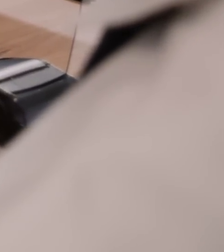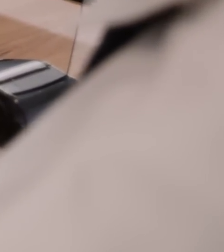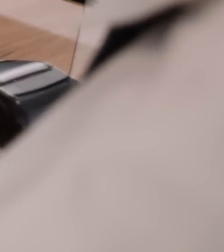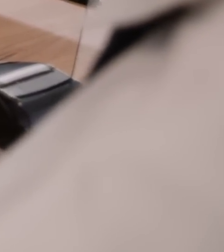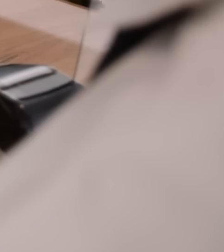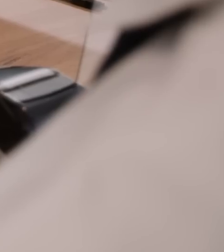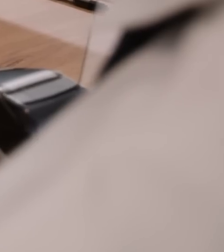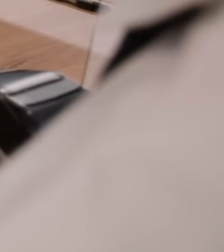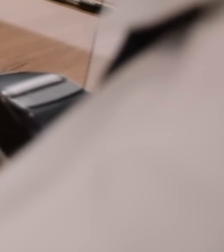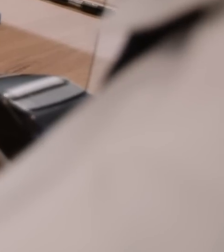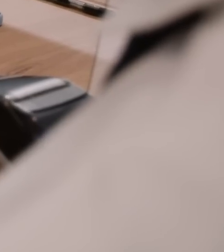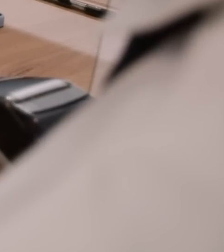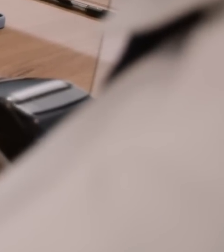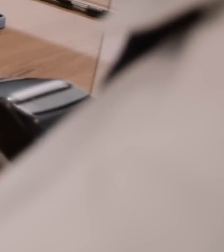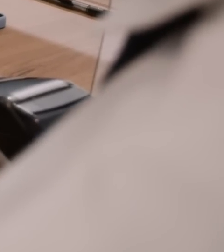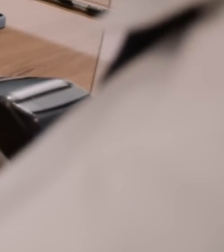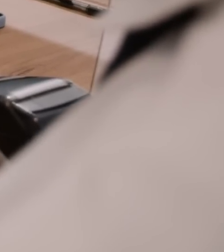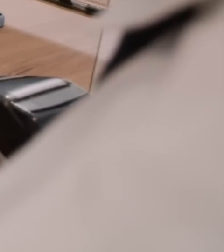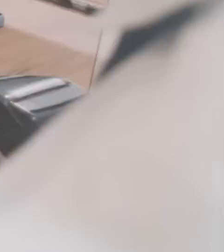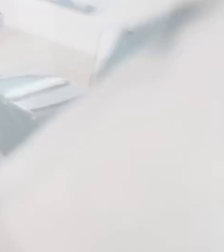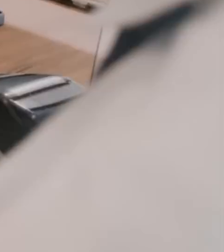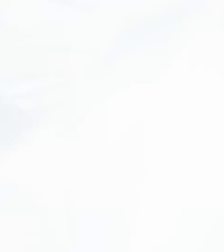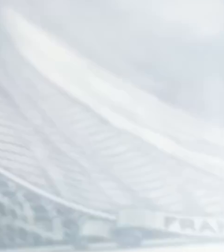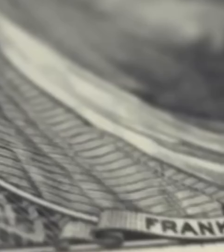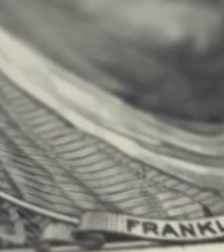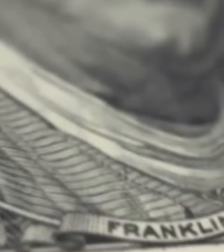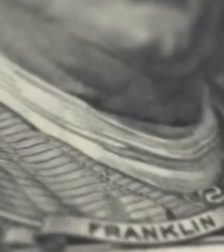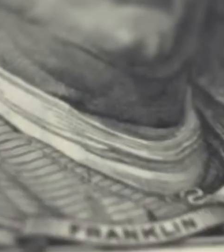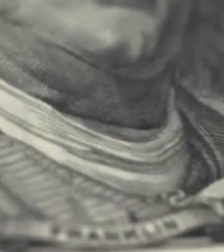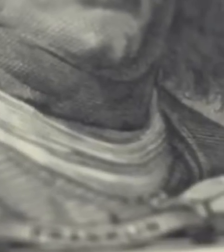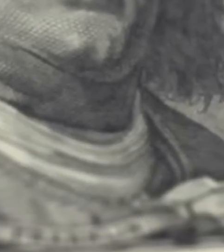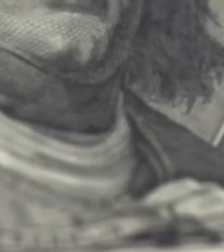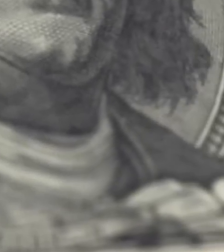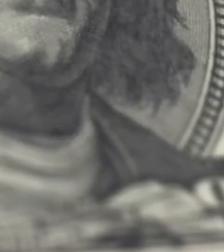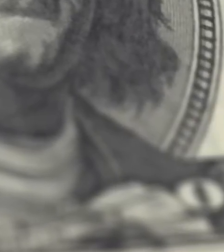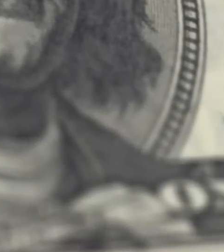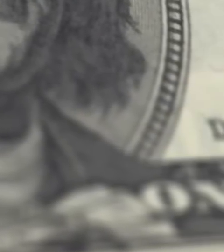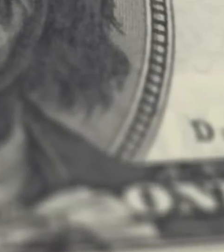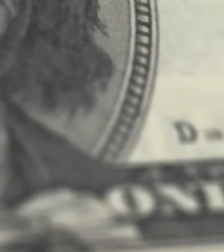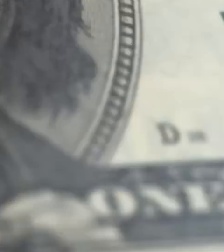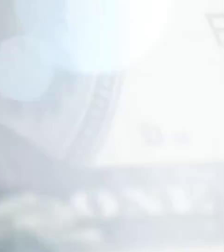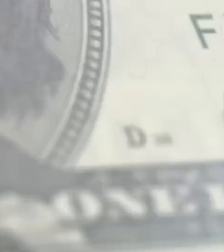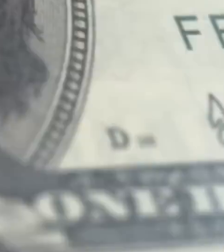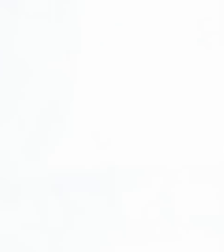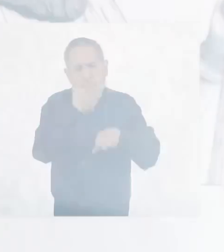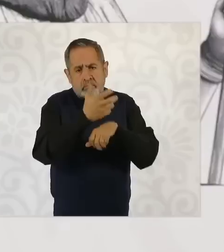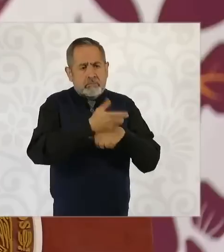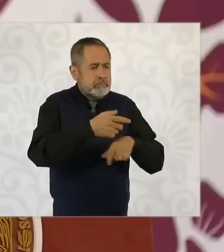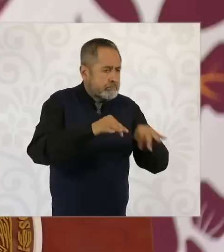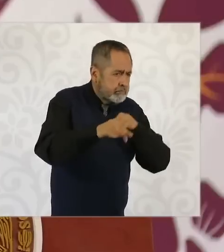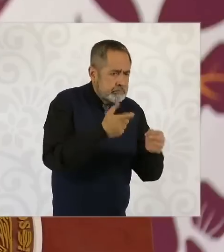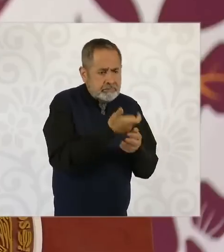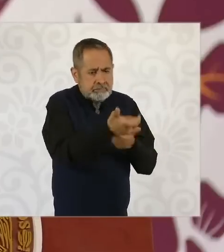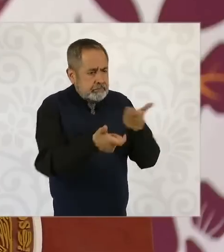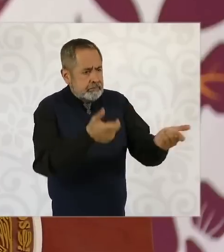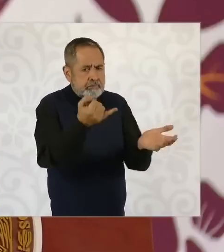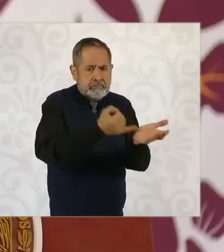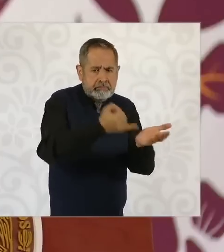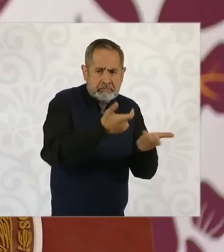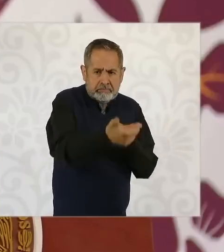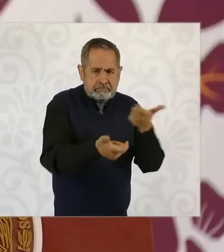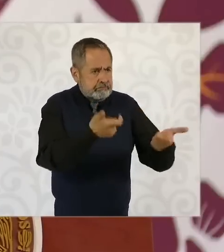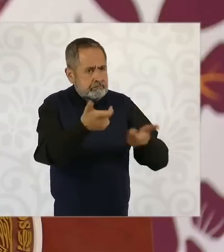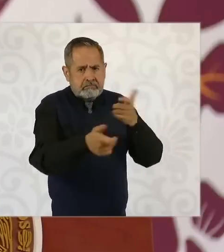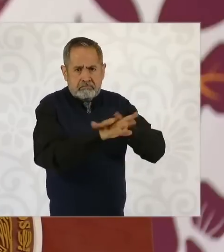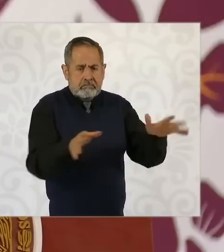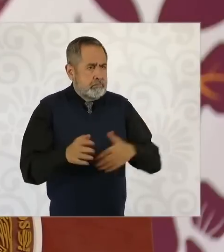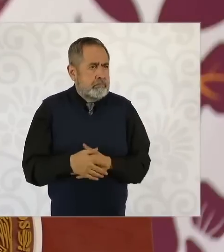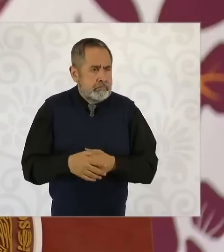futuro la presidenta Claudia Shinbaum compartió su postura respecto a la posible implementación